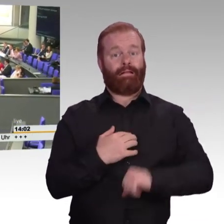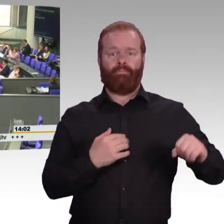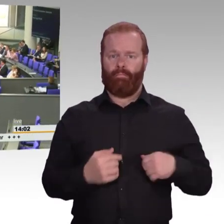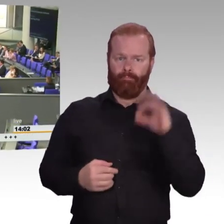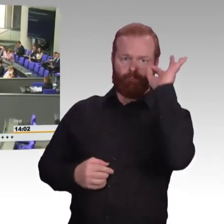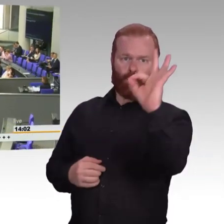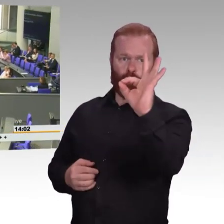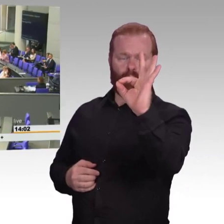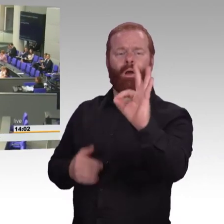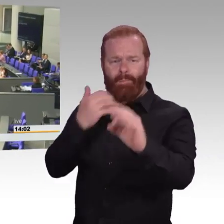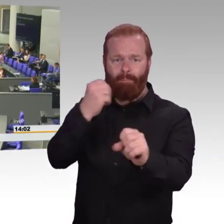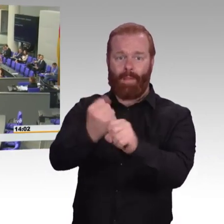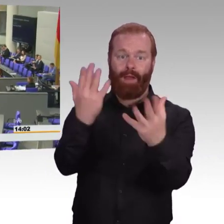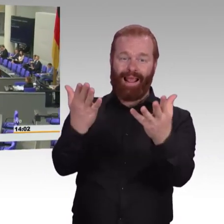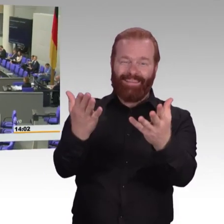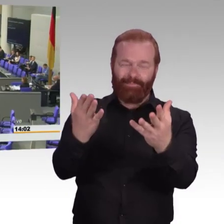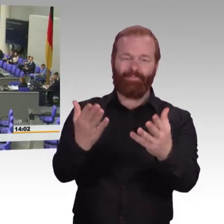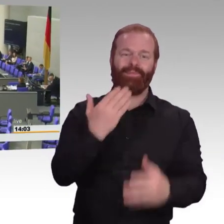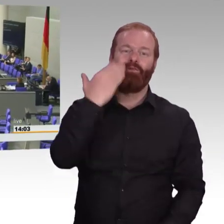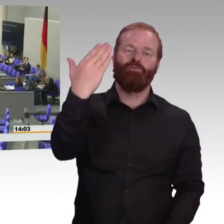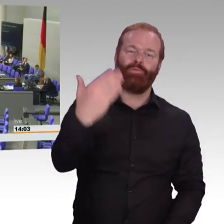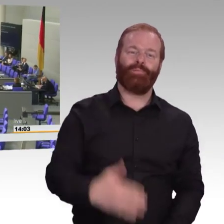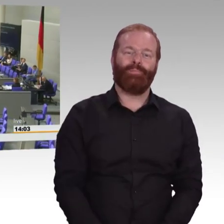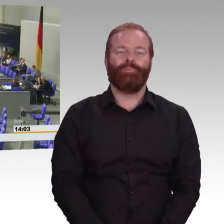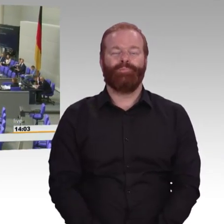herbeigeeilten Kolleginnen und Kollegen Platz zu nehmen